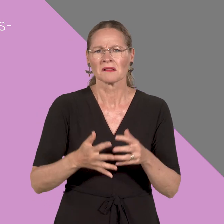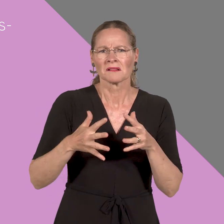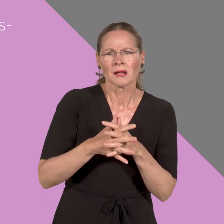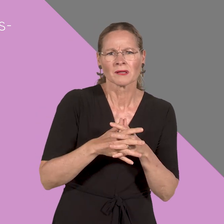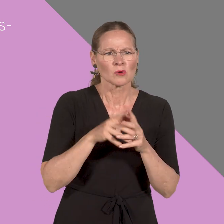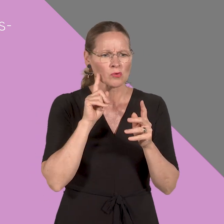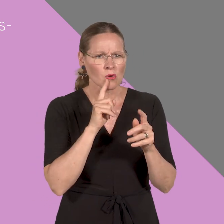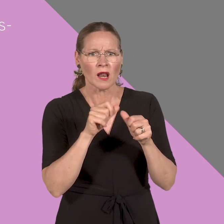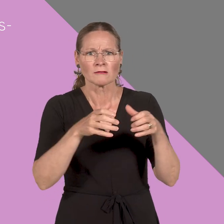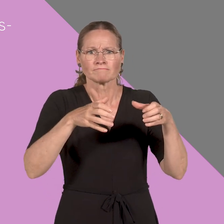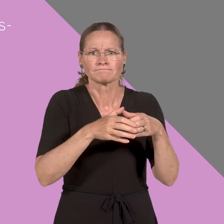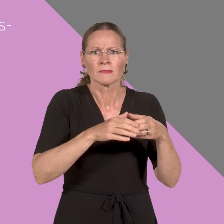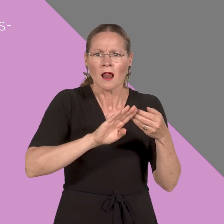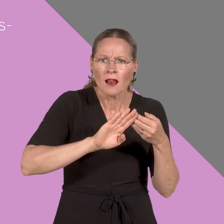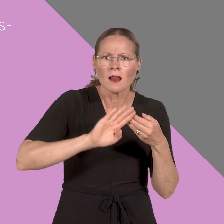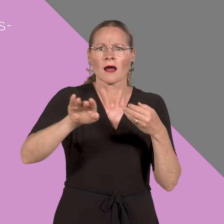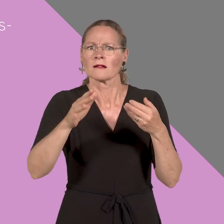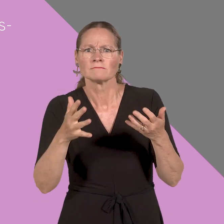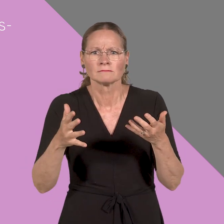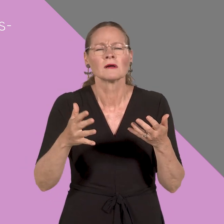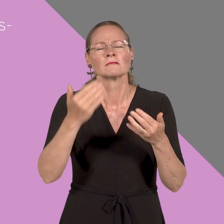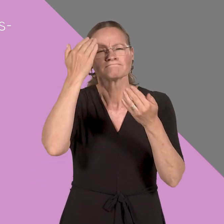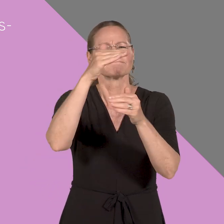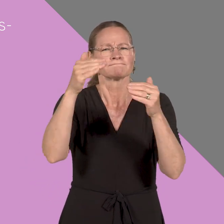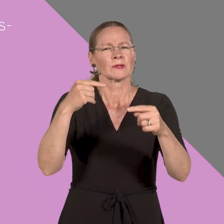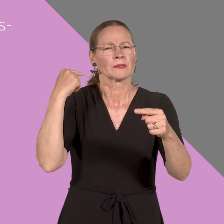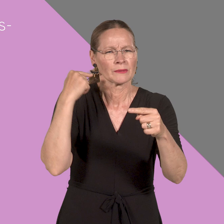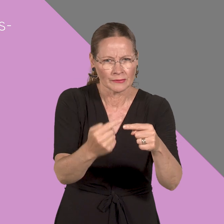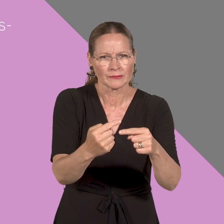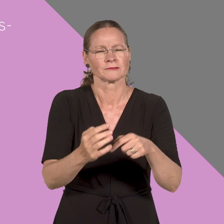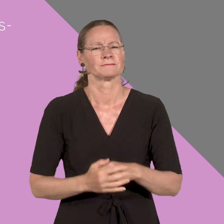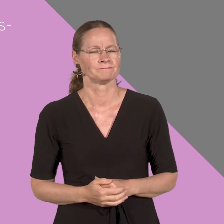Tarkempi Kuurojen Liiton lähtöaika tiedotetaan lähempänä ajankohtaa.